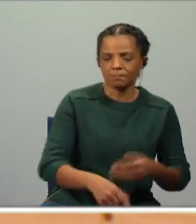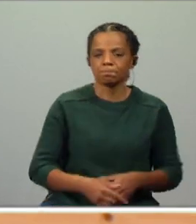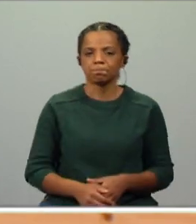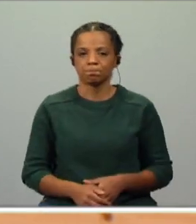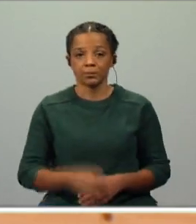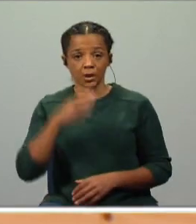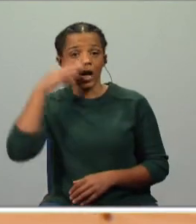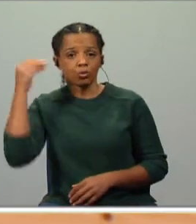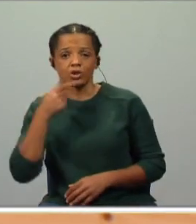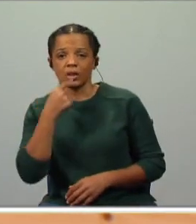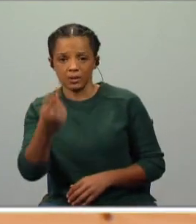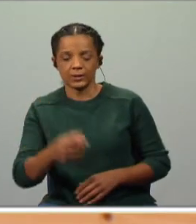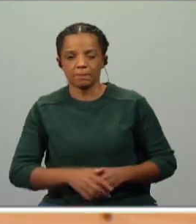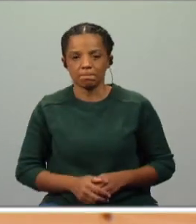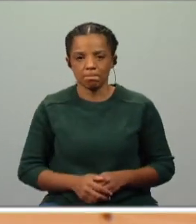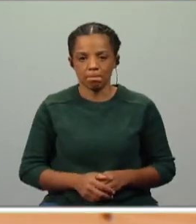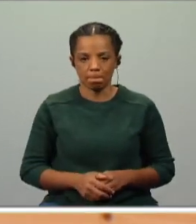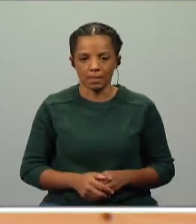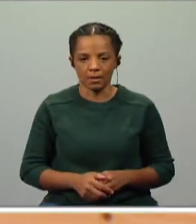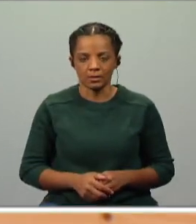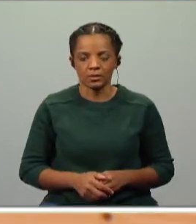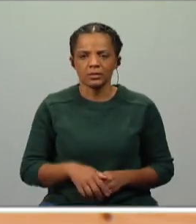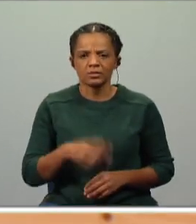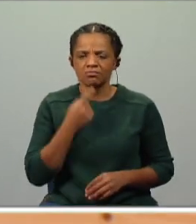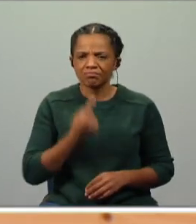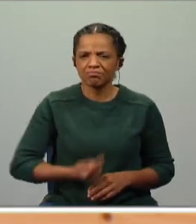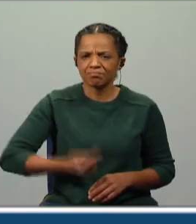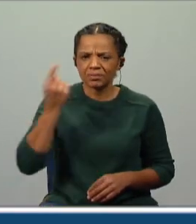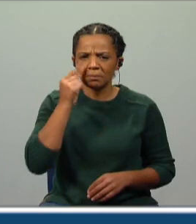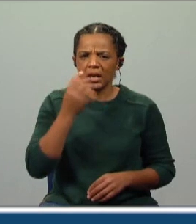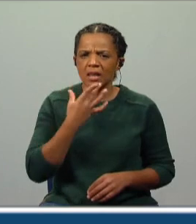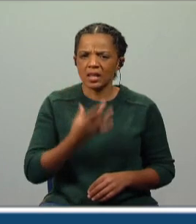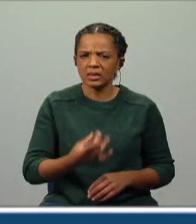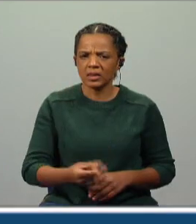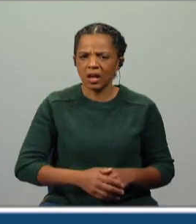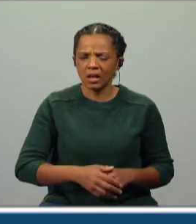Os crescidos dizem que o que é muito estranho, o pai natal nunca envelhecer,